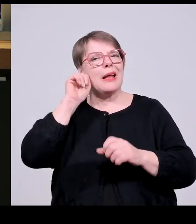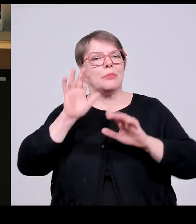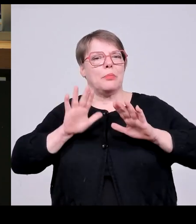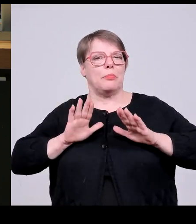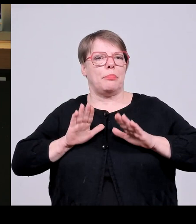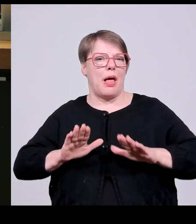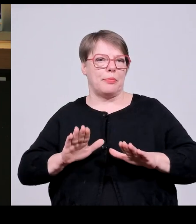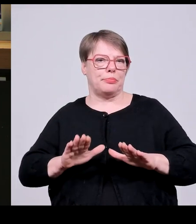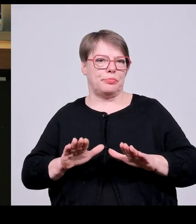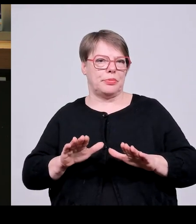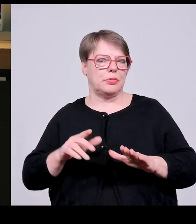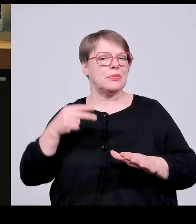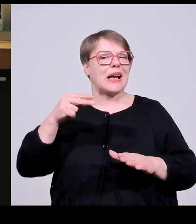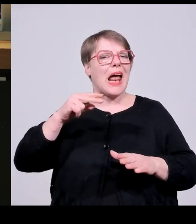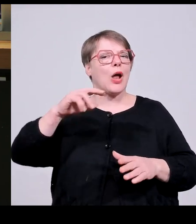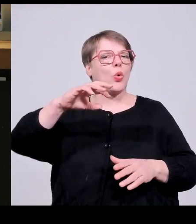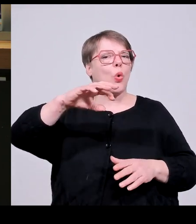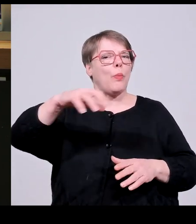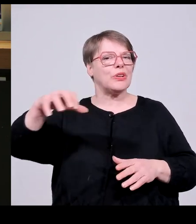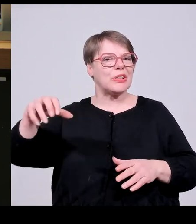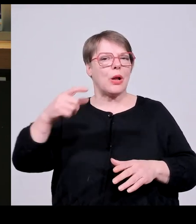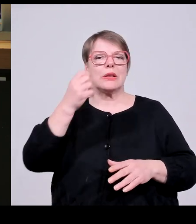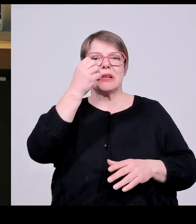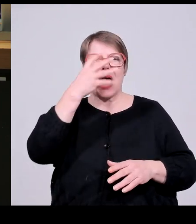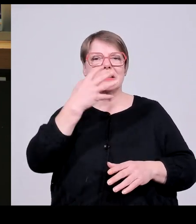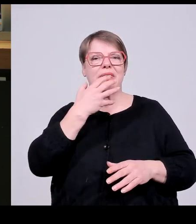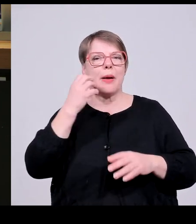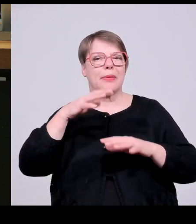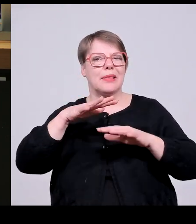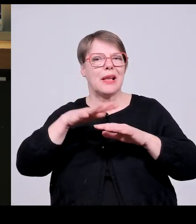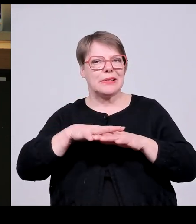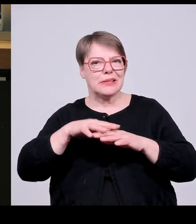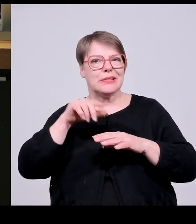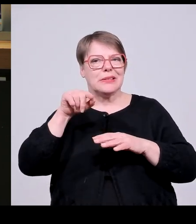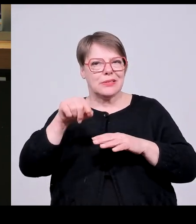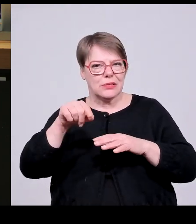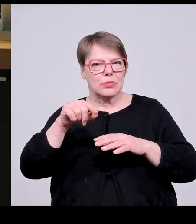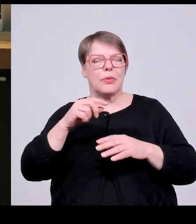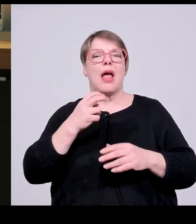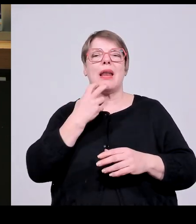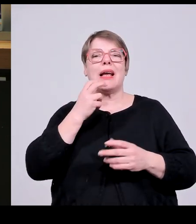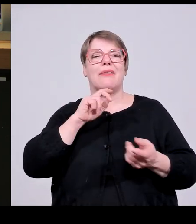das wenn wir die Chance haben, Anteil zu erwerben, werden wir das tun und sind davon überzeugt.